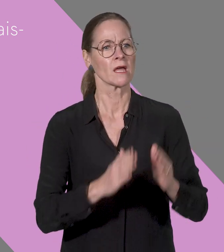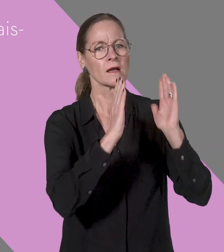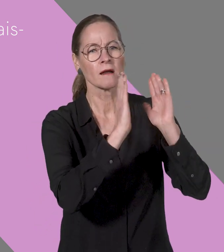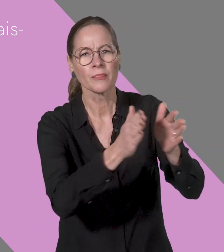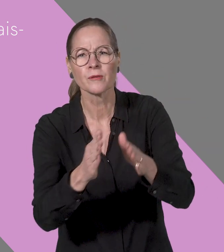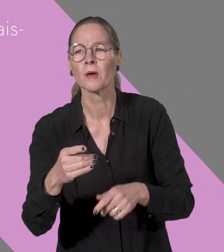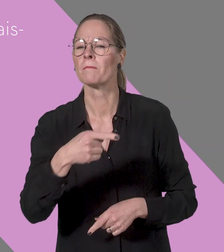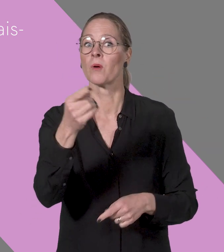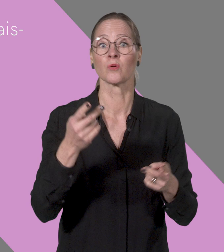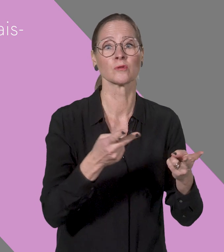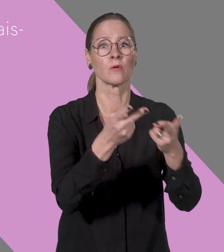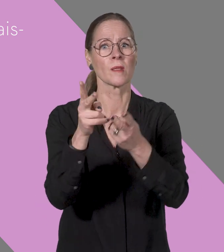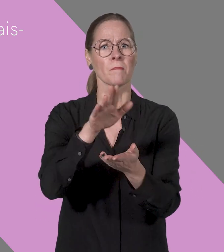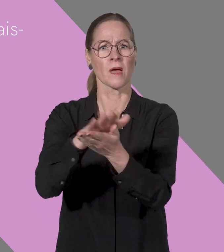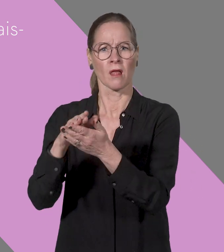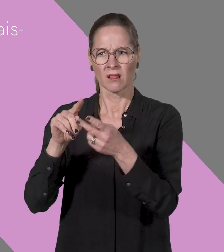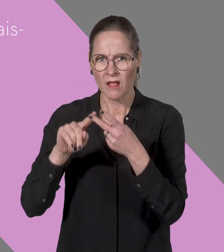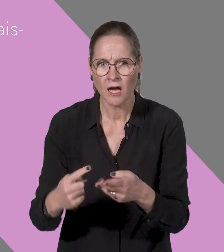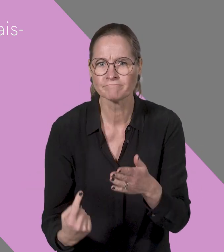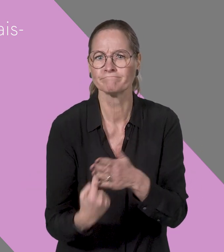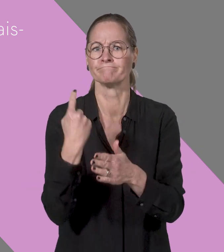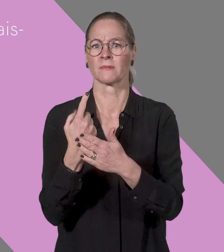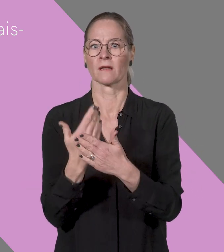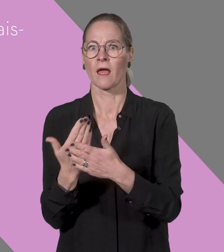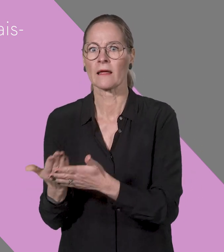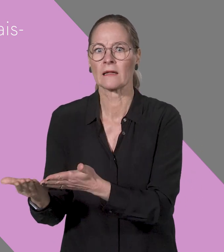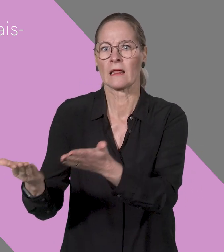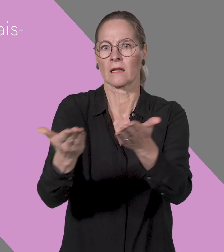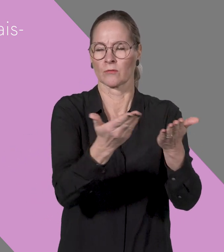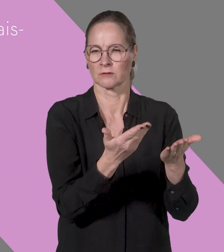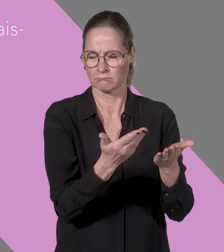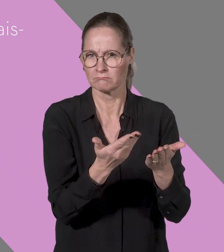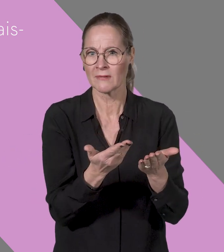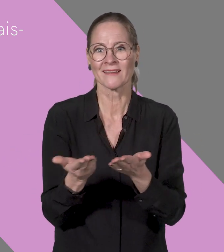Kaduilla ja muilla julkisilla paikoilla tapahtuu taas rahankeräystä, -